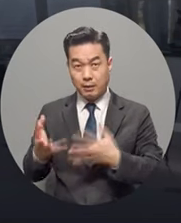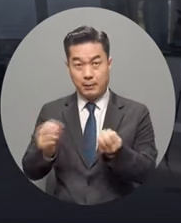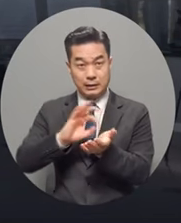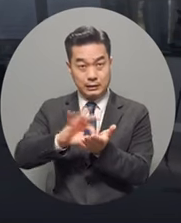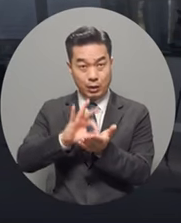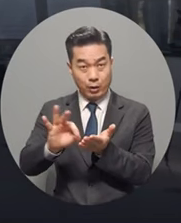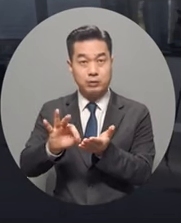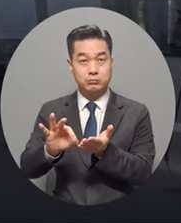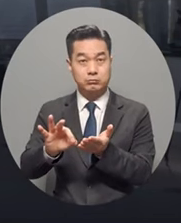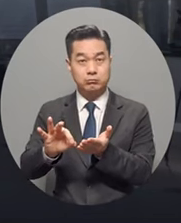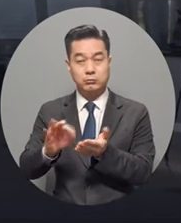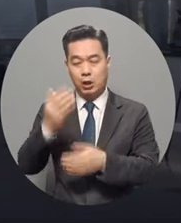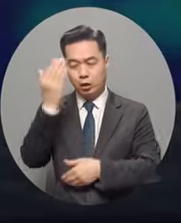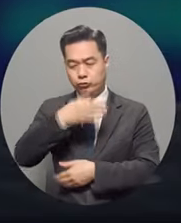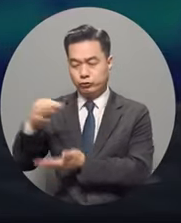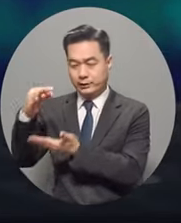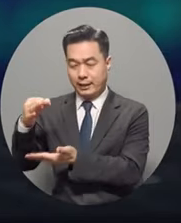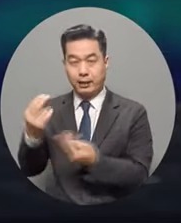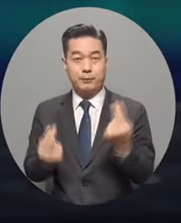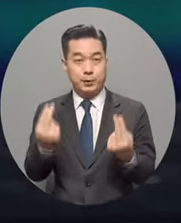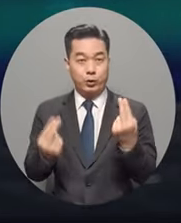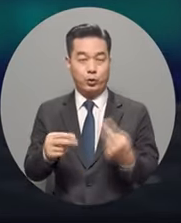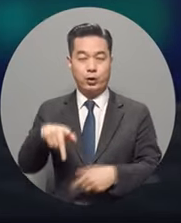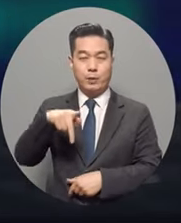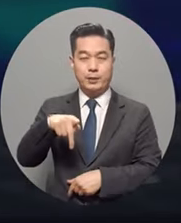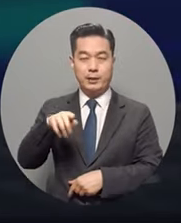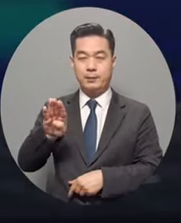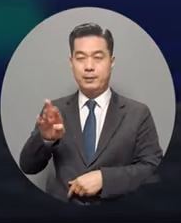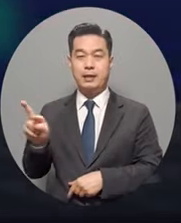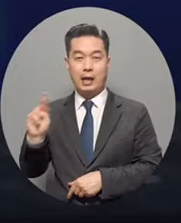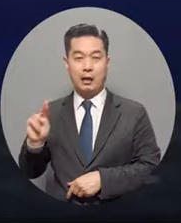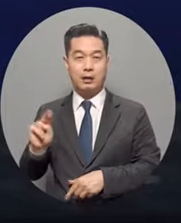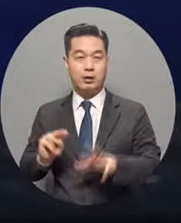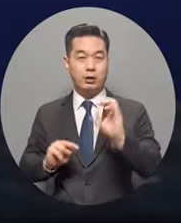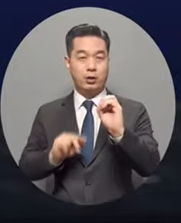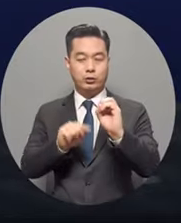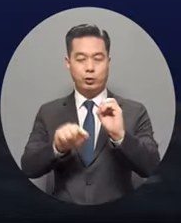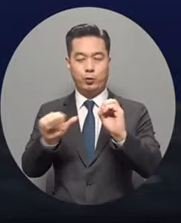주식이 저평가됐는지를 볼 때 주로 쓰이는 주가 순자산 비율 PBR의 경우 현대차는